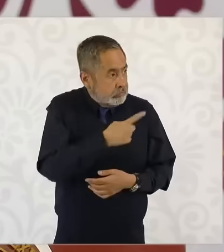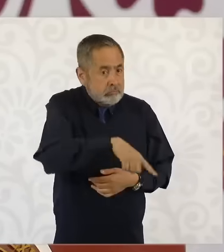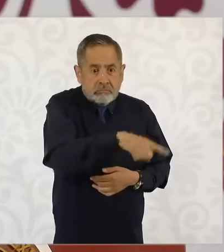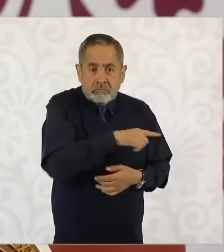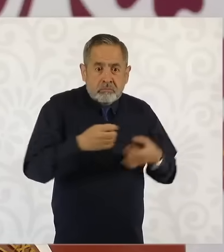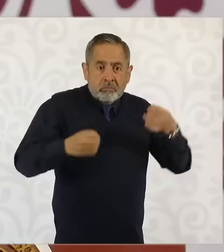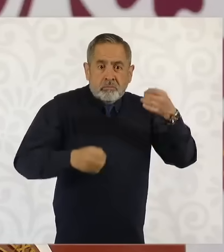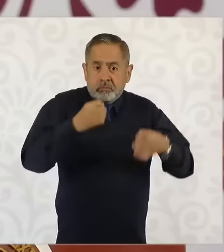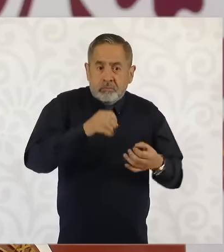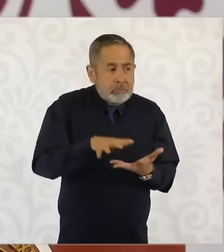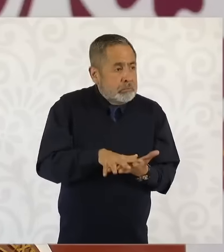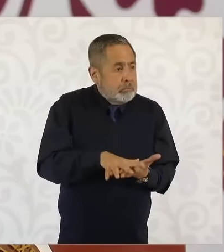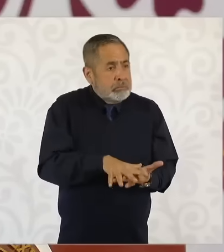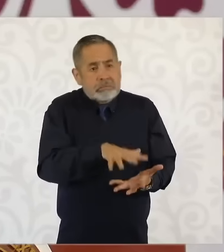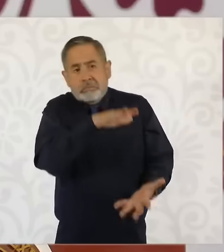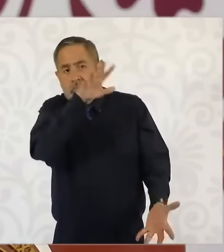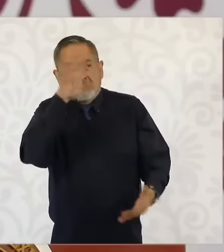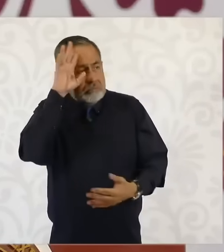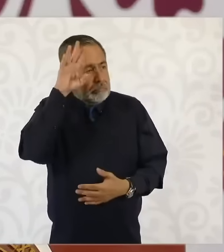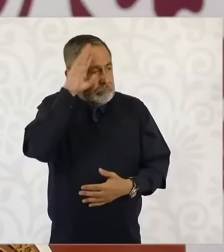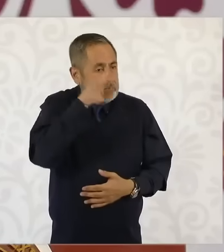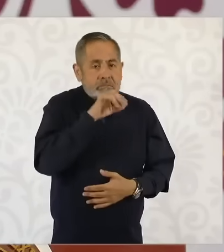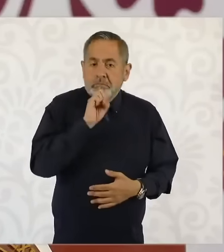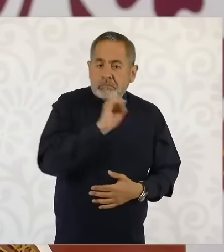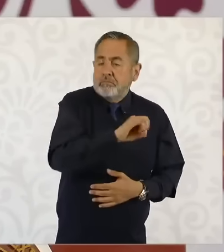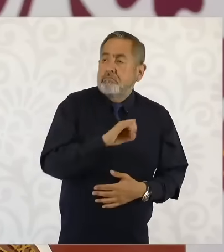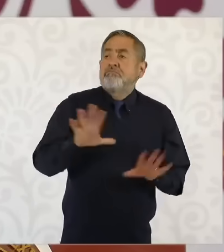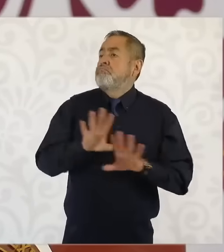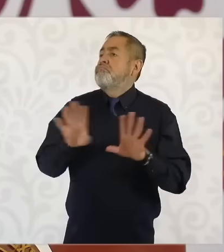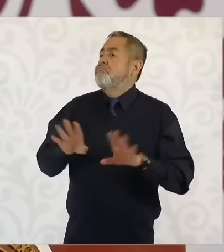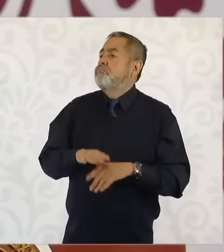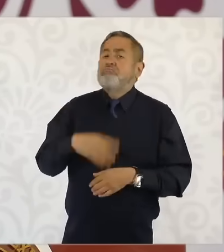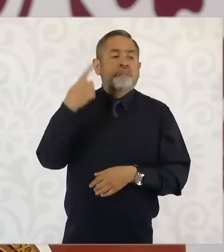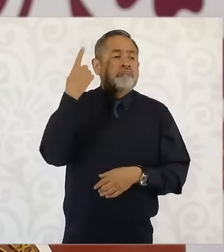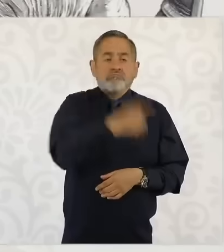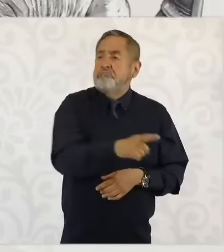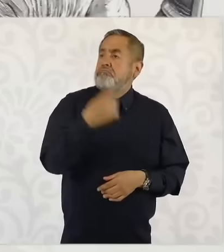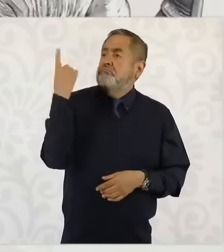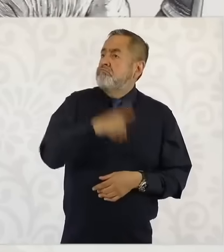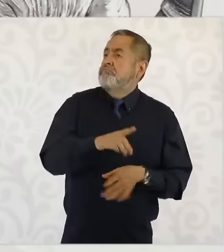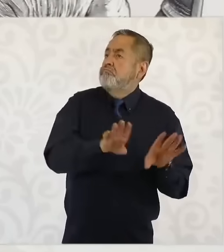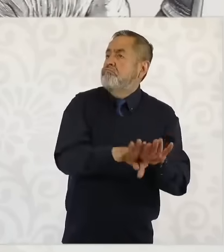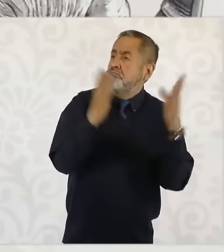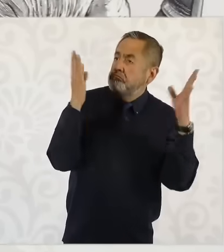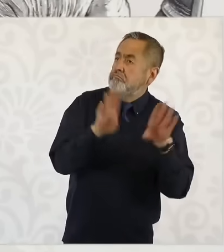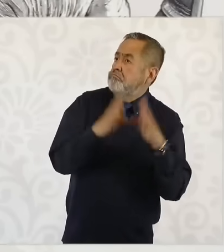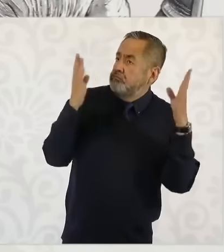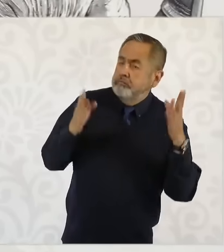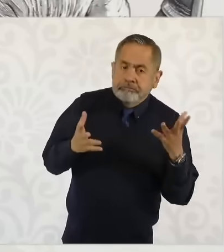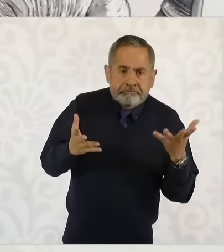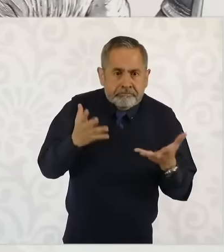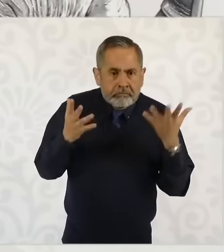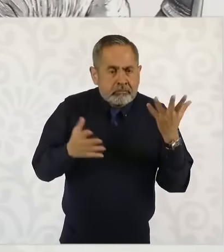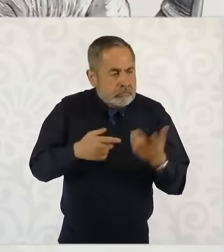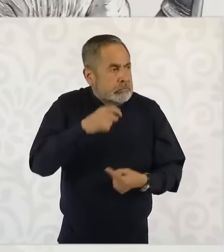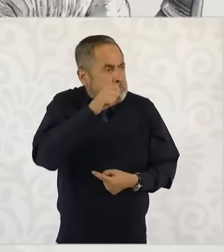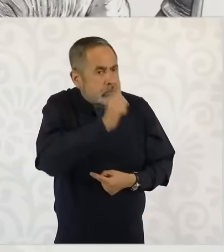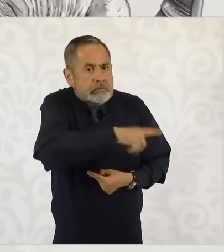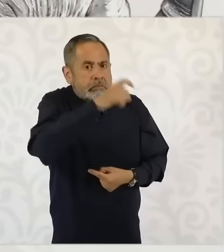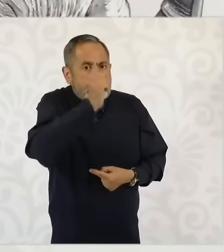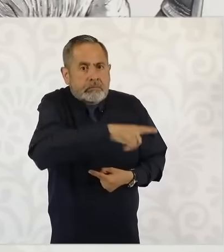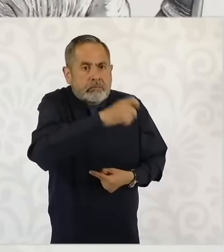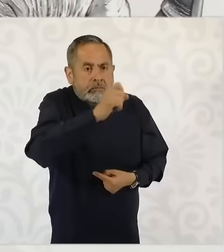inmensa mayoría de ellos mejor dicho caminan por el mismo sendero entonces lo que se ha